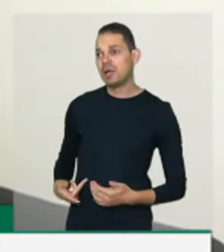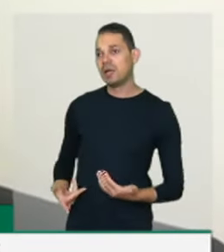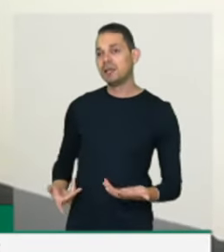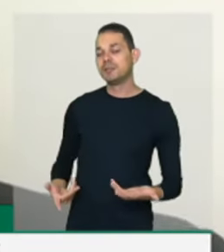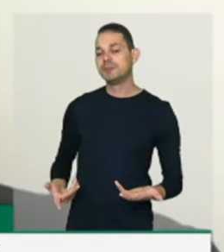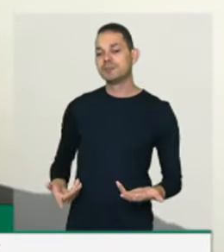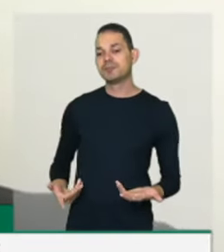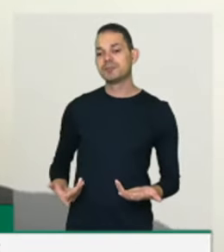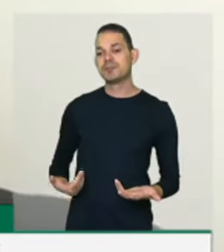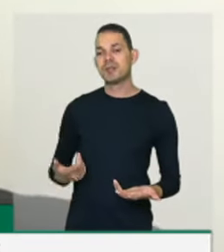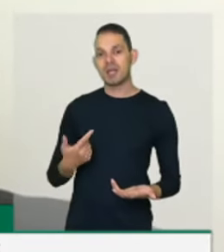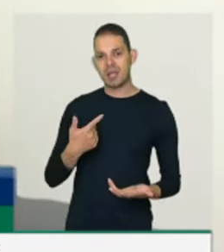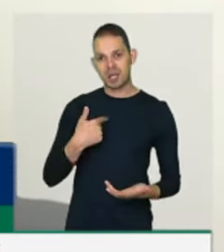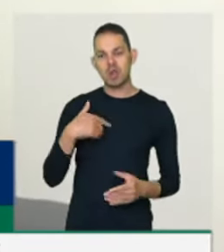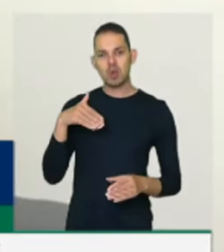SIM PELA BANCADA DO PT... MAS QUERO PEDIR ENCARECIDAMENTE A